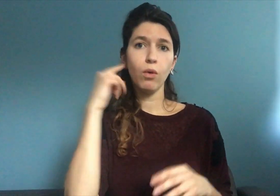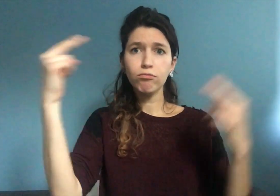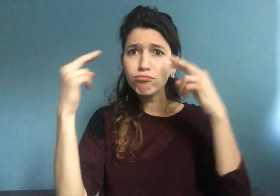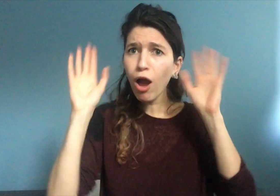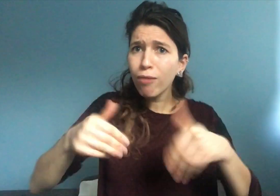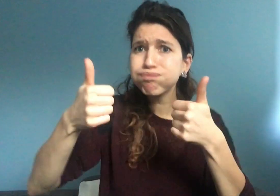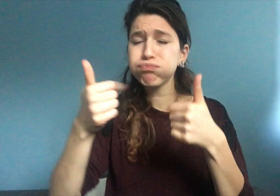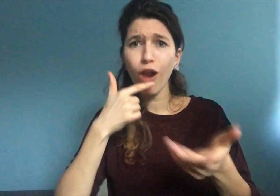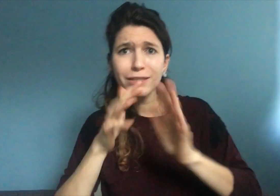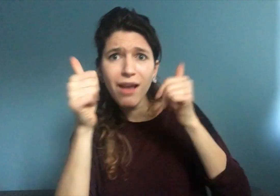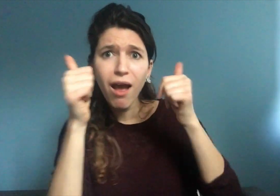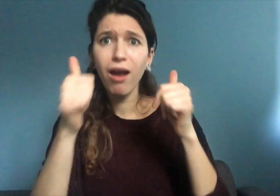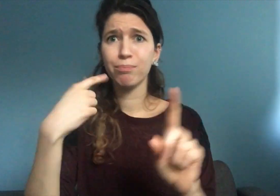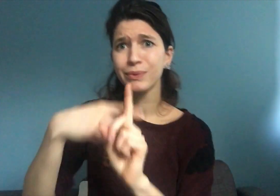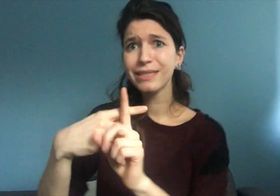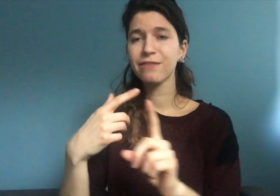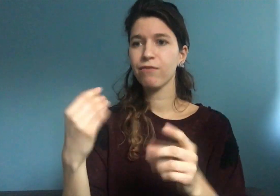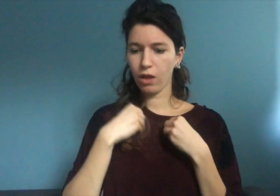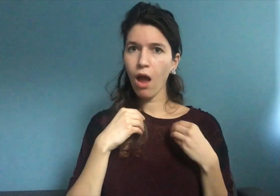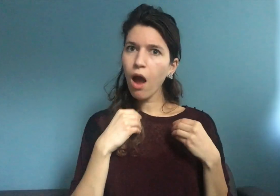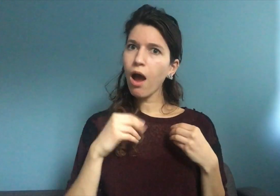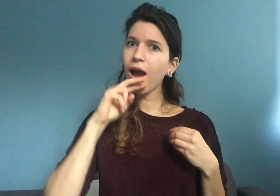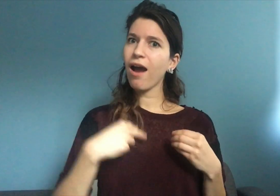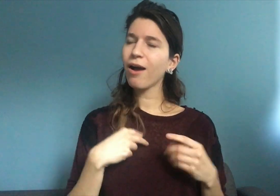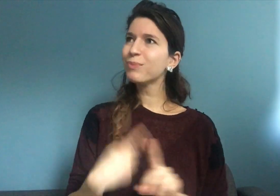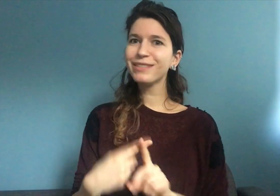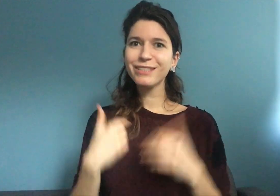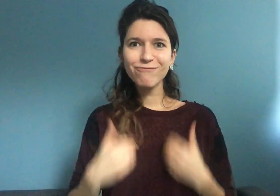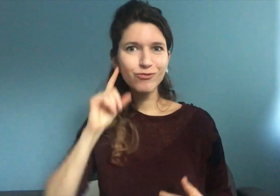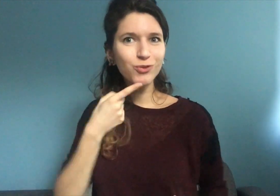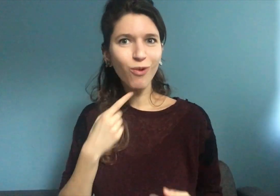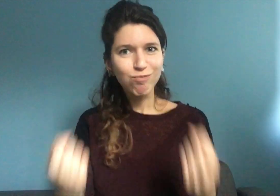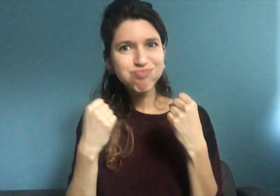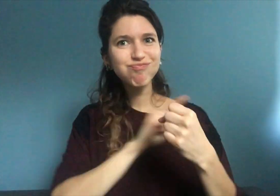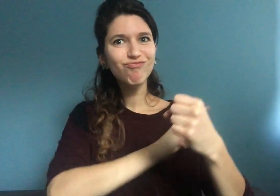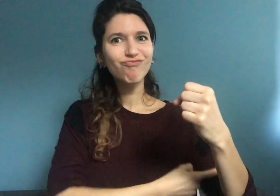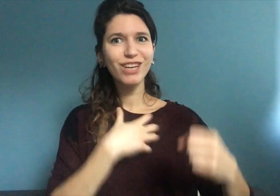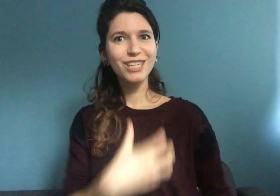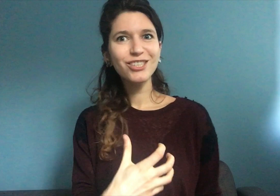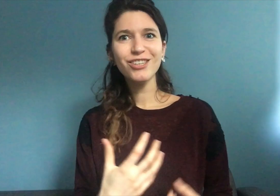Mais ensuite, beaucoup d’entendants me disaient que c’était pas grave, que la langue des signes, c’était génial! J’ai commencé à davantage considérer qu’être sourde était positif, une force, une richesse!